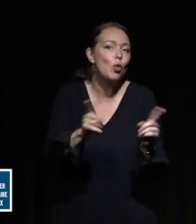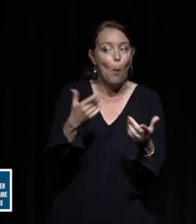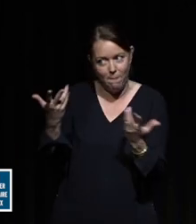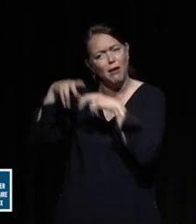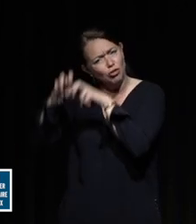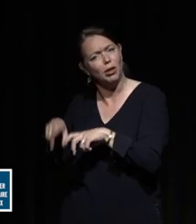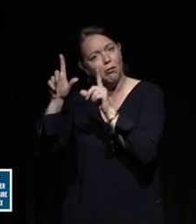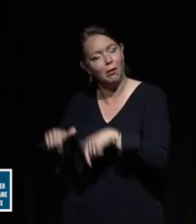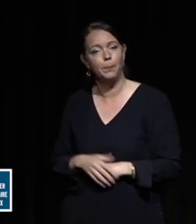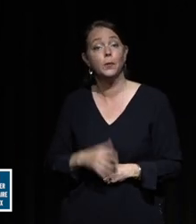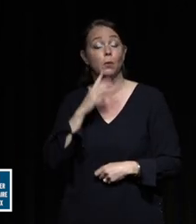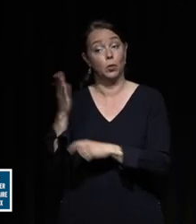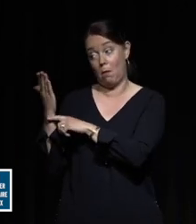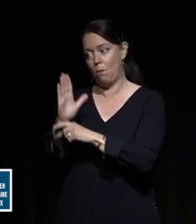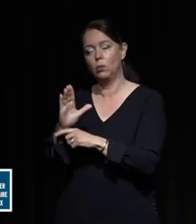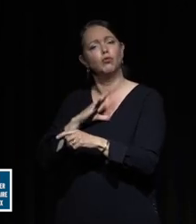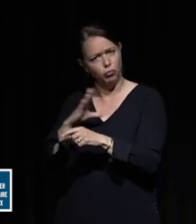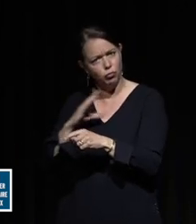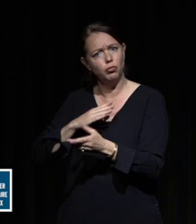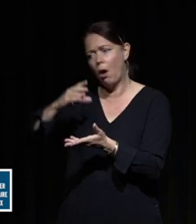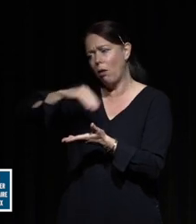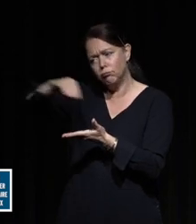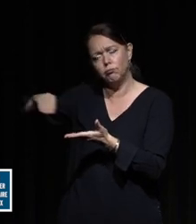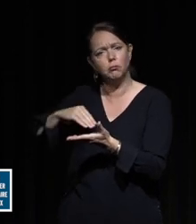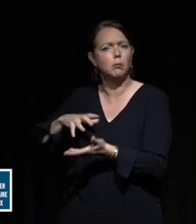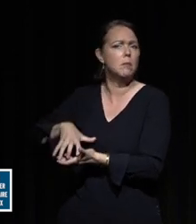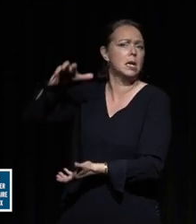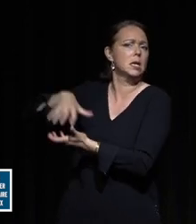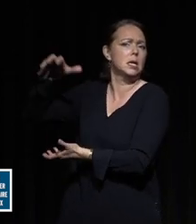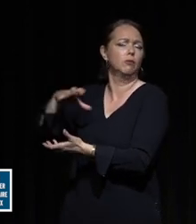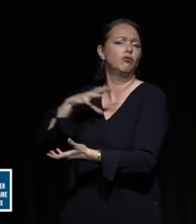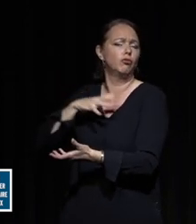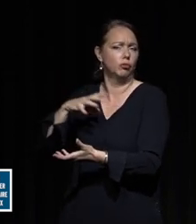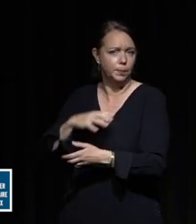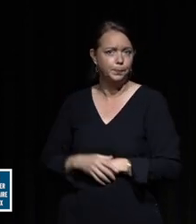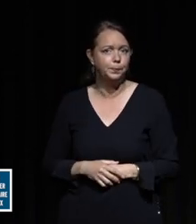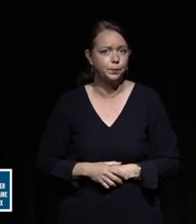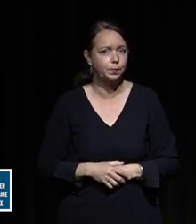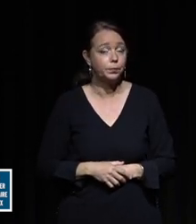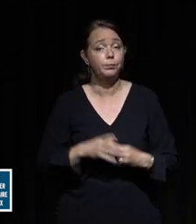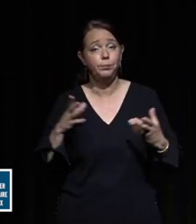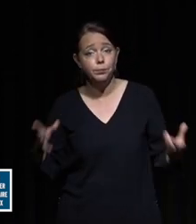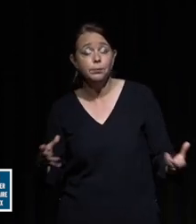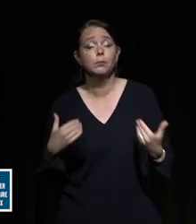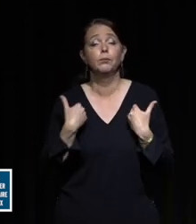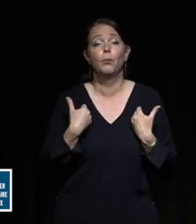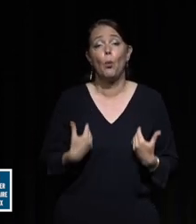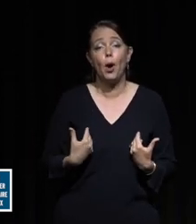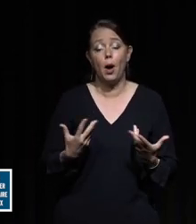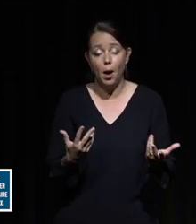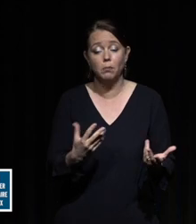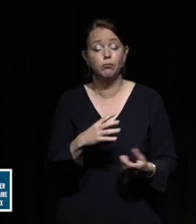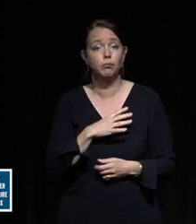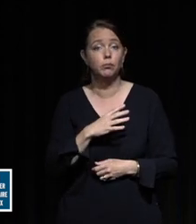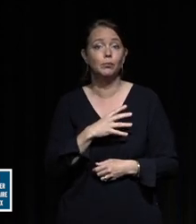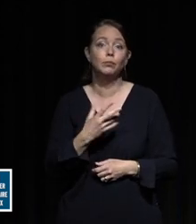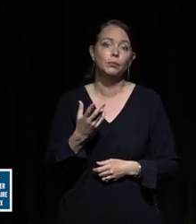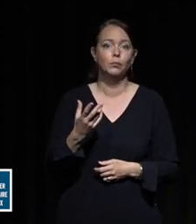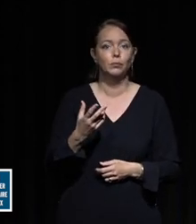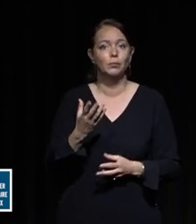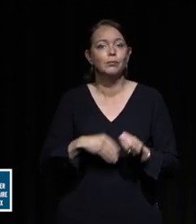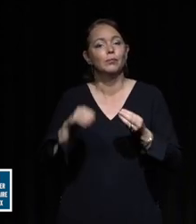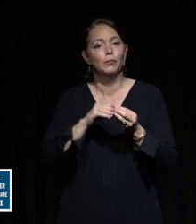montrer qu'il ya aussi de la littérature global là dessus moi j'ai pris des petits photos de ce